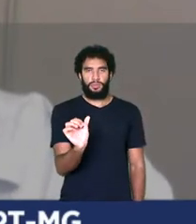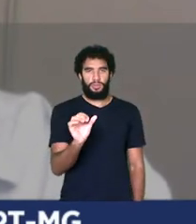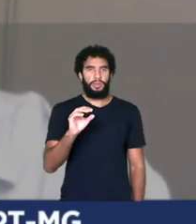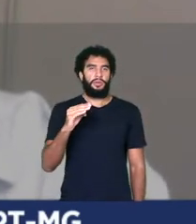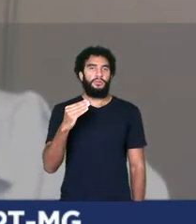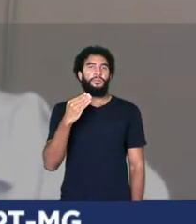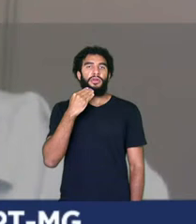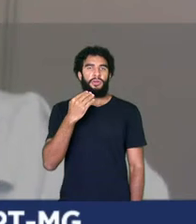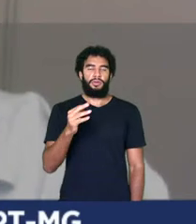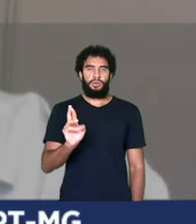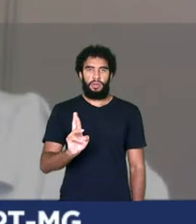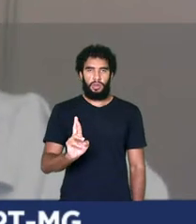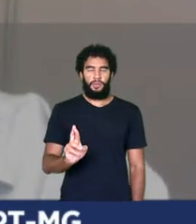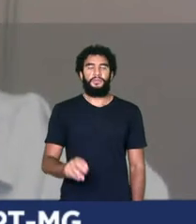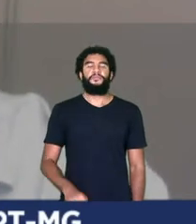AND UM GRUPO DE 106 BILHÕES. DIZ QUE VAI DISTRIBUIR 101